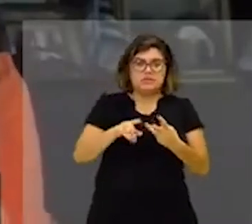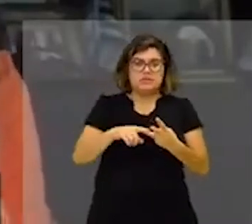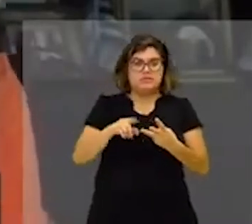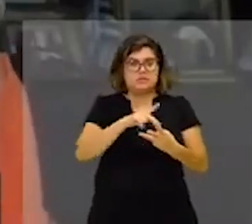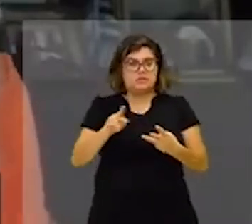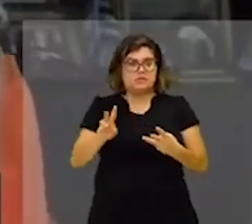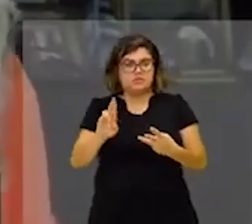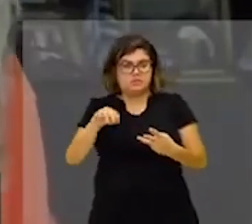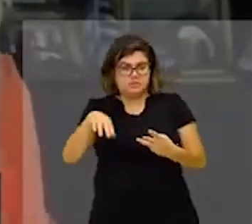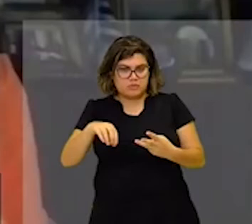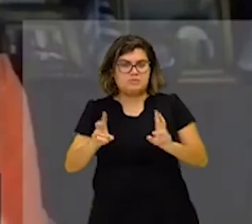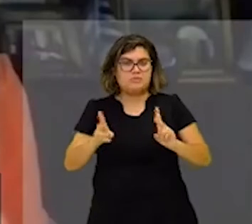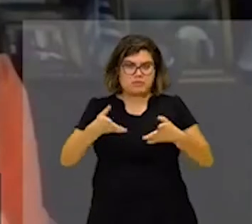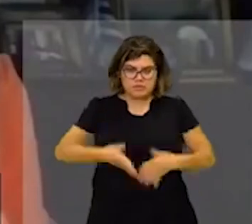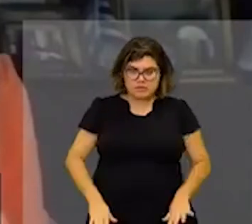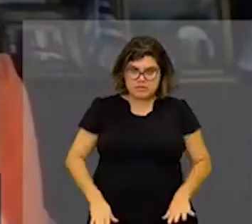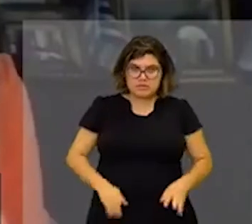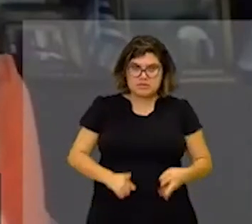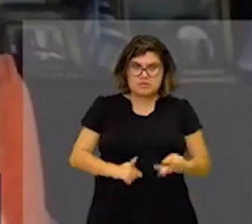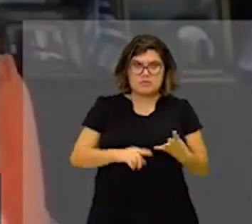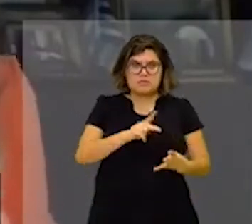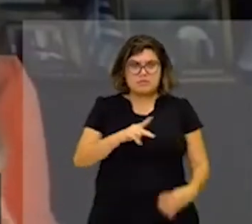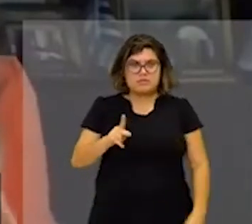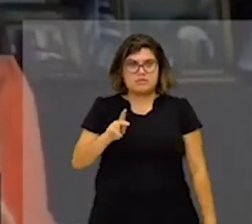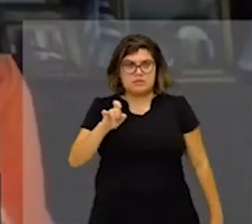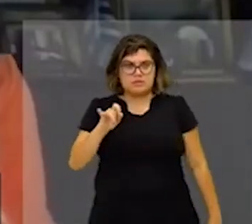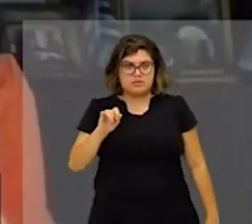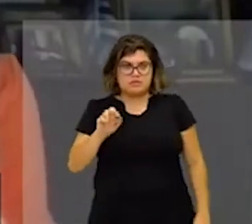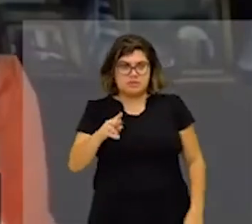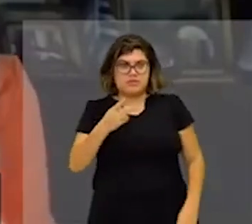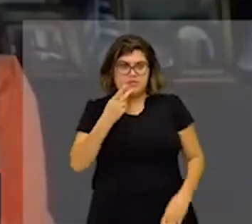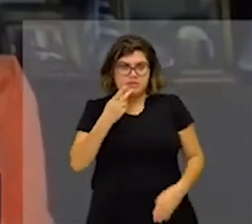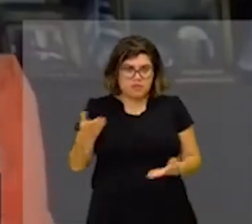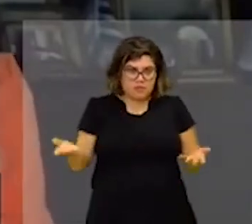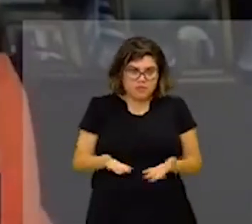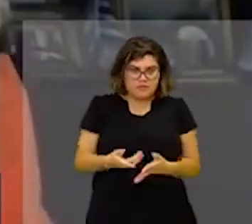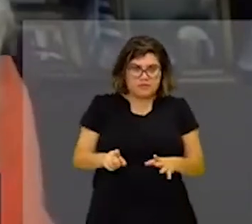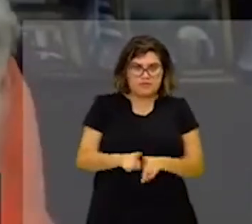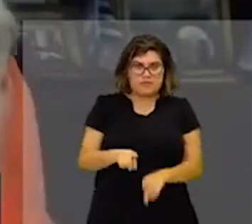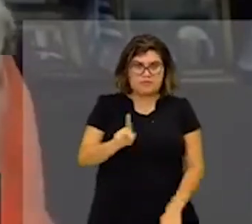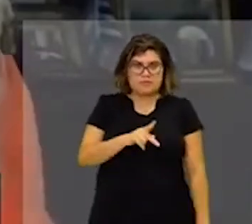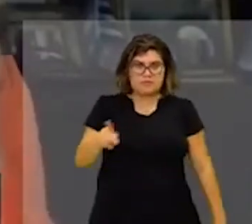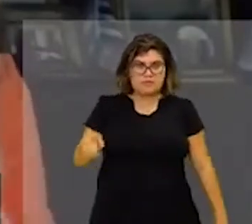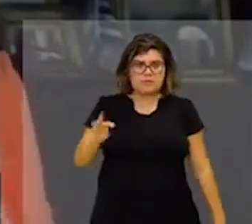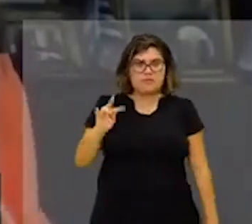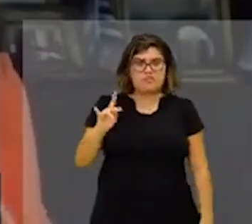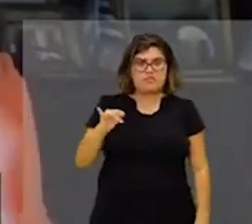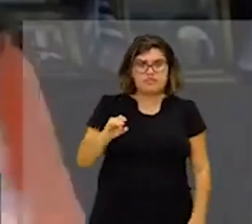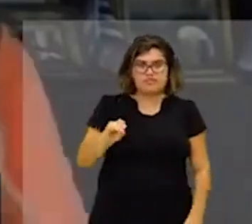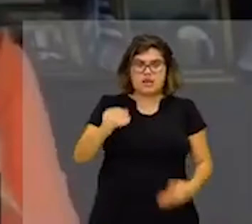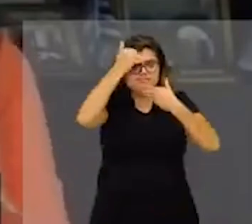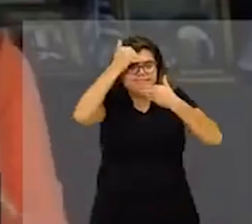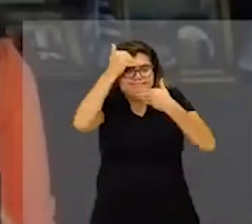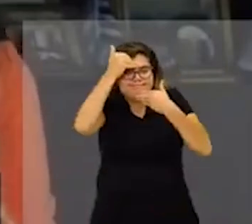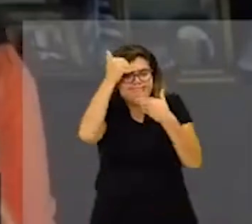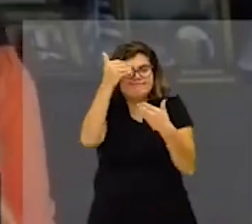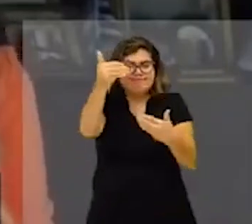o Kleber que acabou de falar também o professor ficar muito obrigada aqui pelo sorriso e o tema